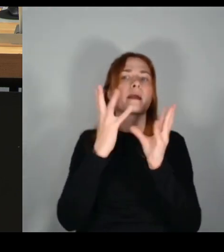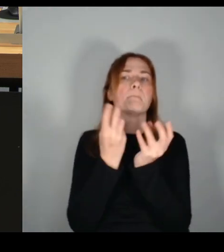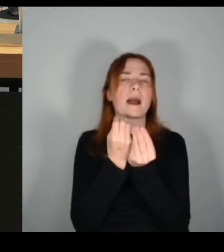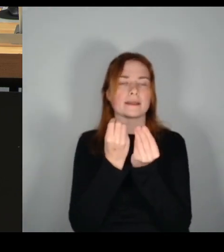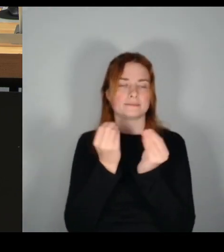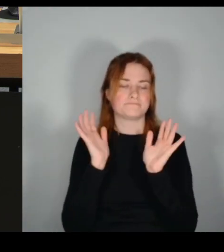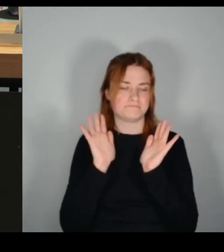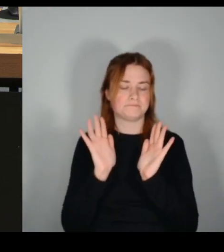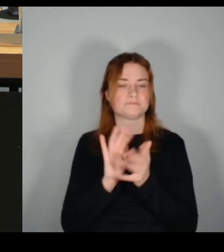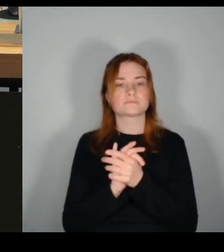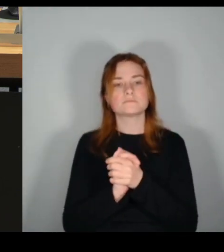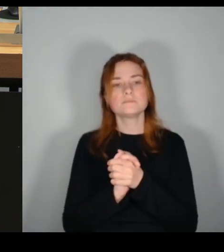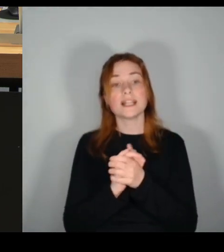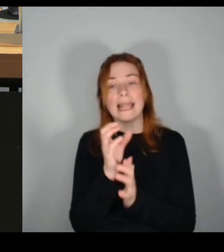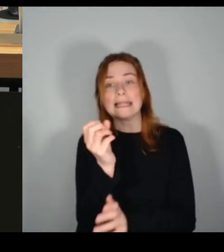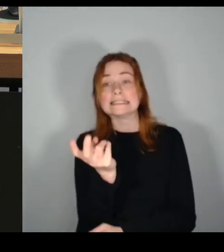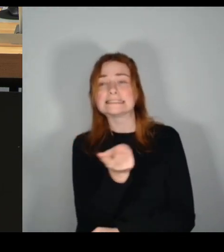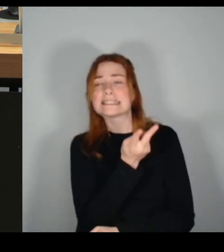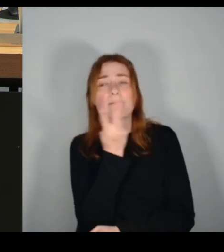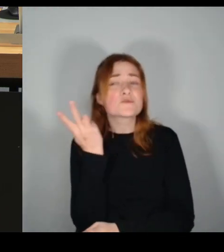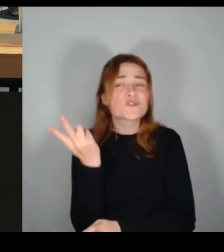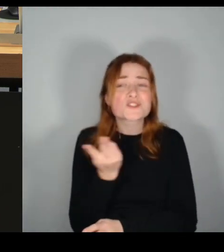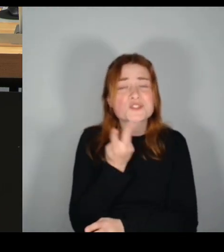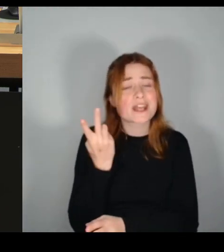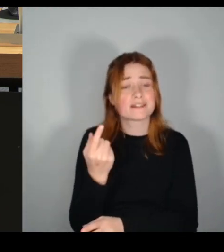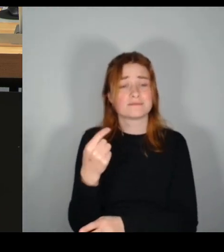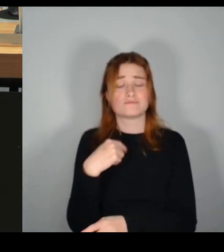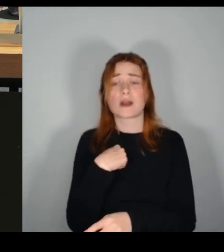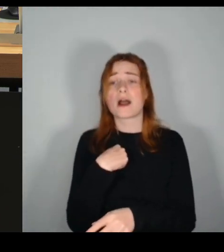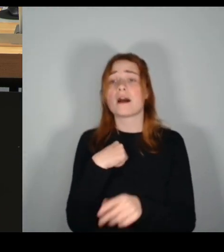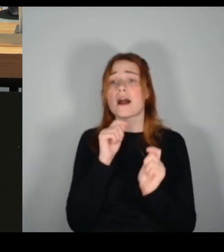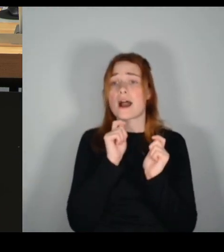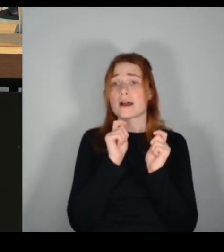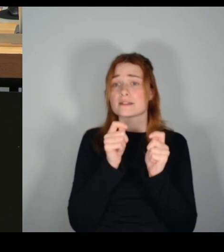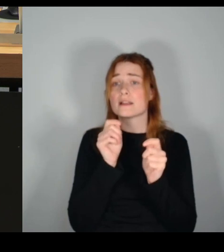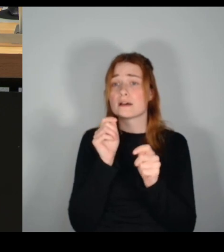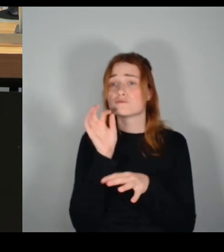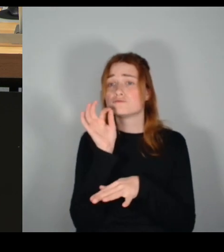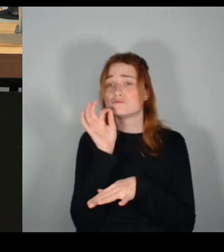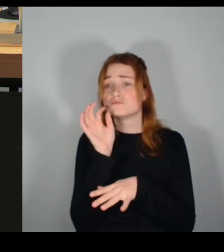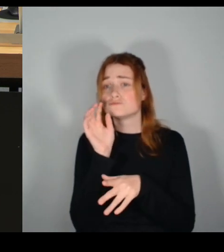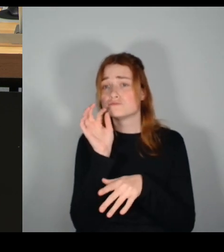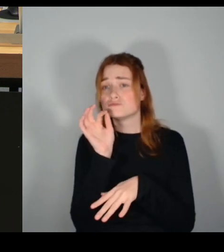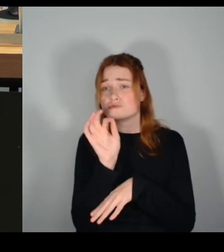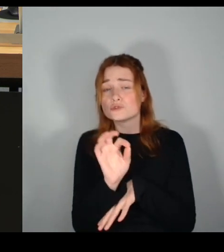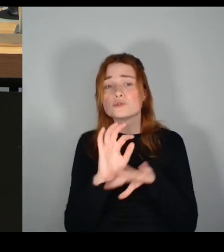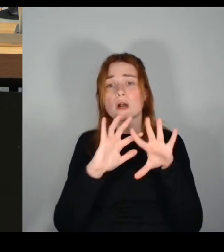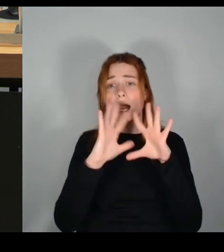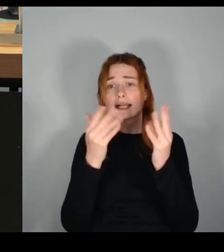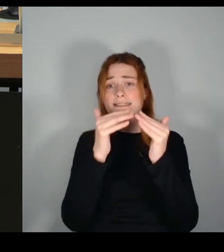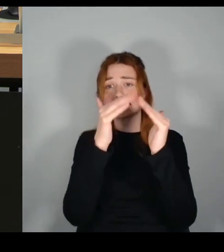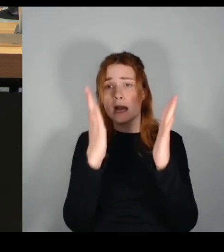alles gemeinsam in diesem Haus und darüber hinaus tun. Und ich glaube mit dem Bezirk gemeinsam, dass so ein Haus bleibt.